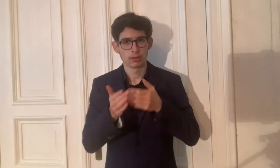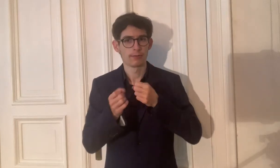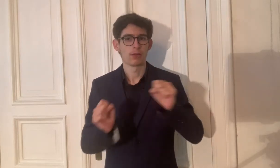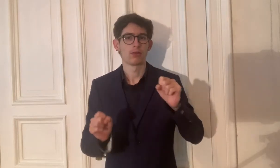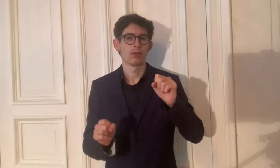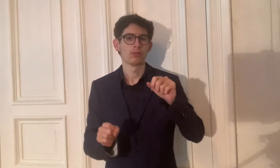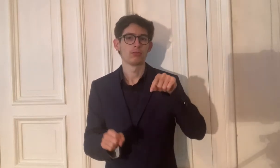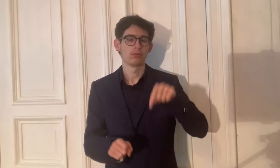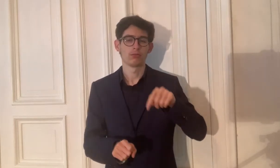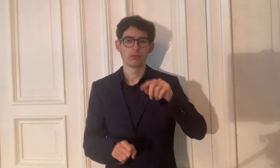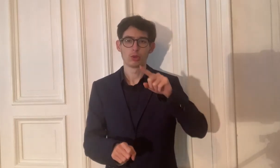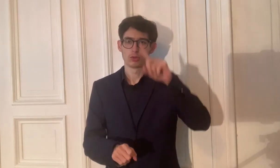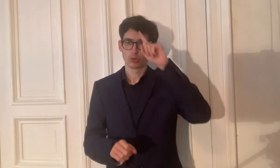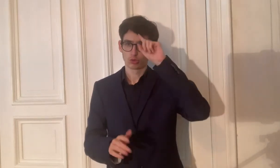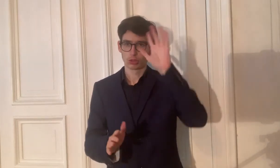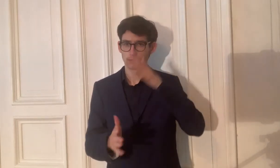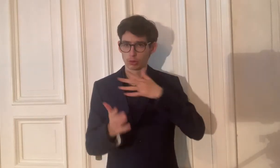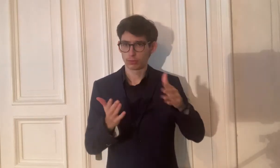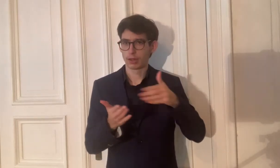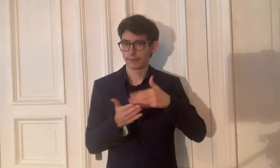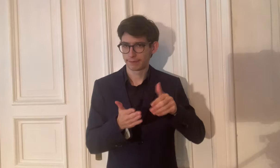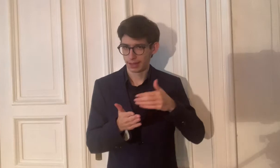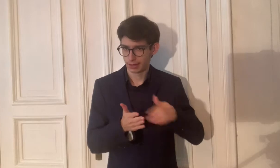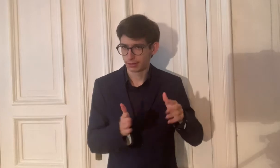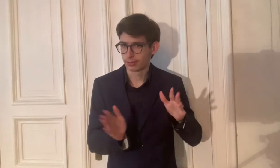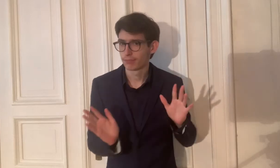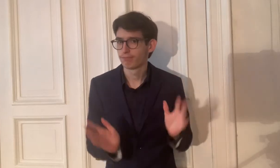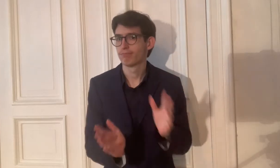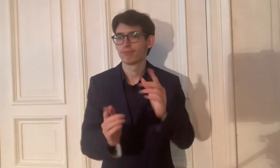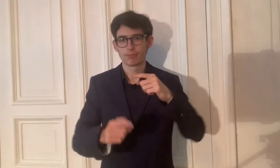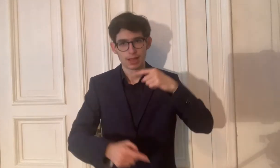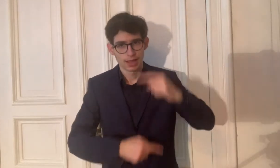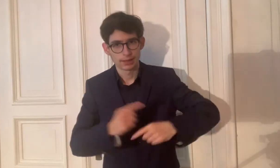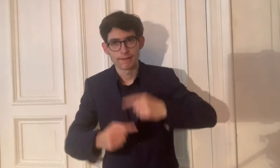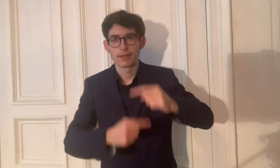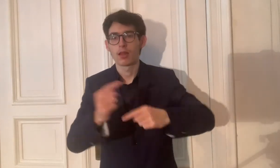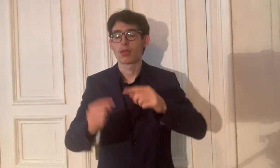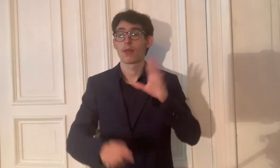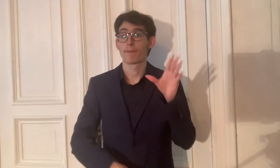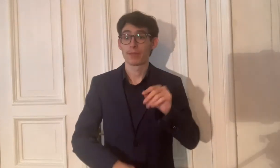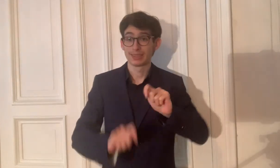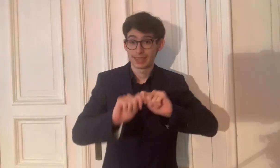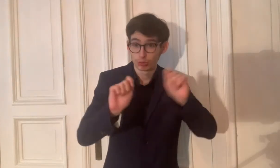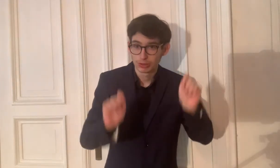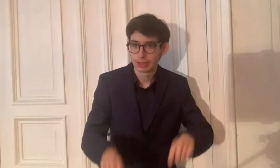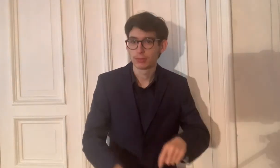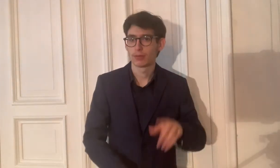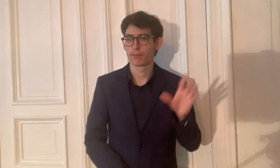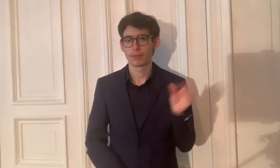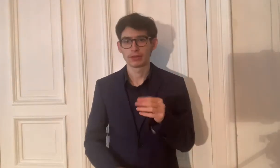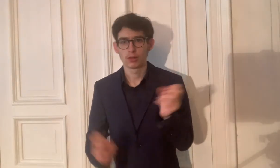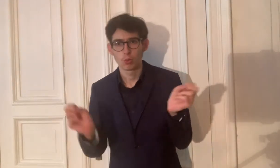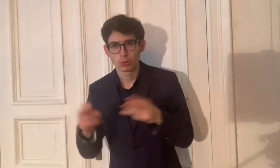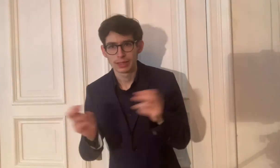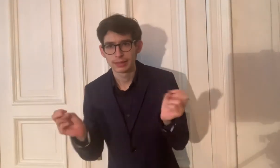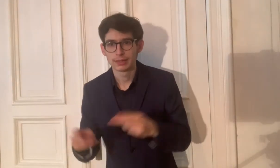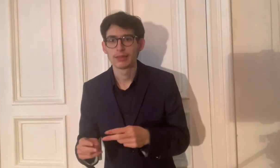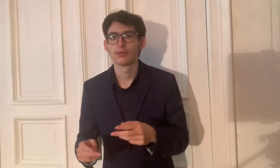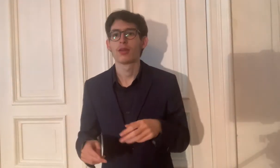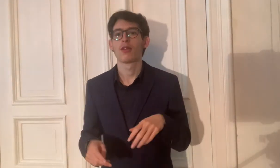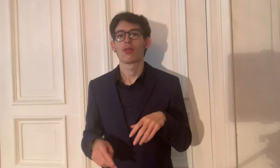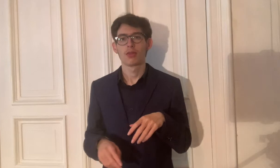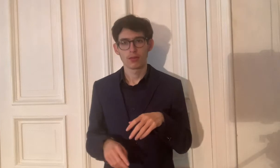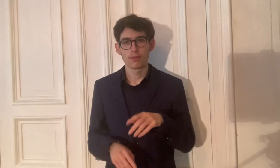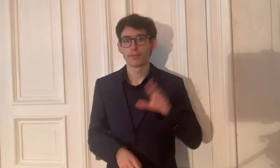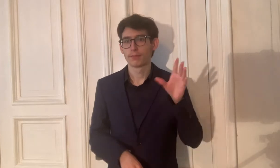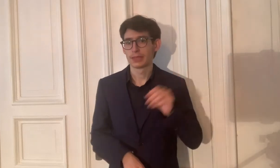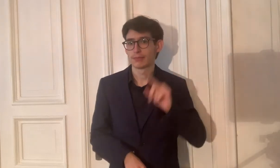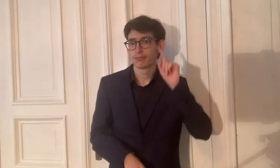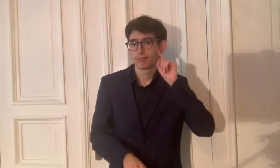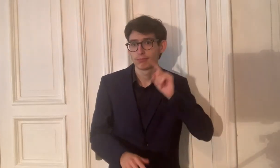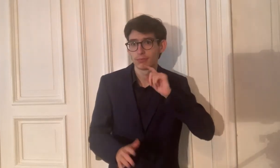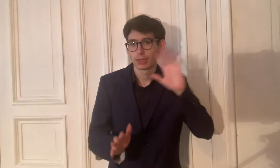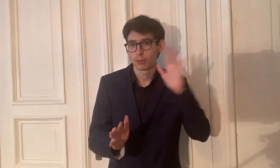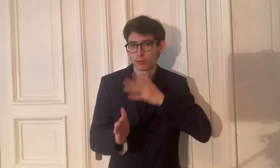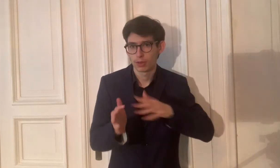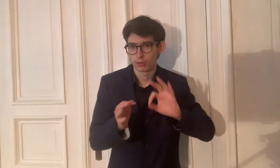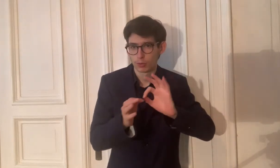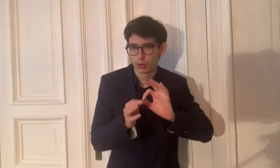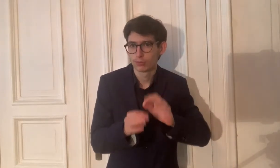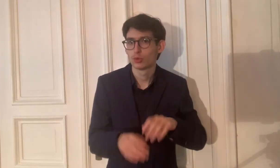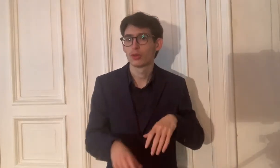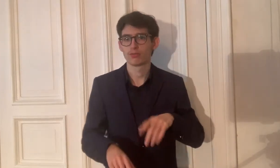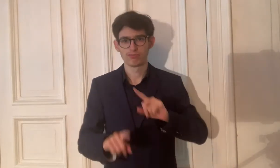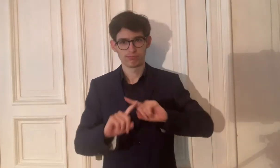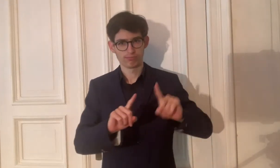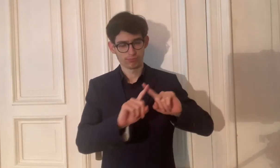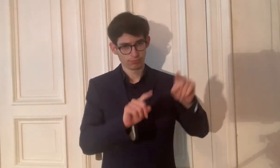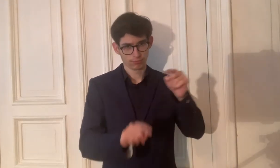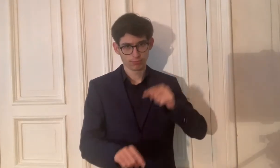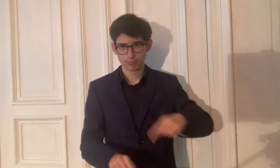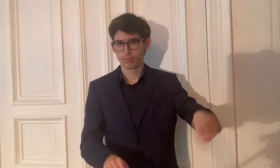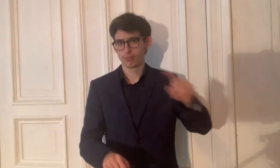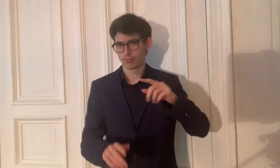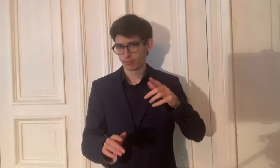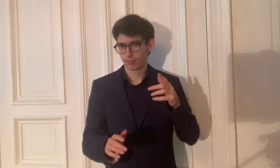Deshalb ist uns wichtig, dass die Videos in DGS weiter mit dem Transkript, den Untertiteln sowie den tauben Gebärdensprachdolmetscher*innen usw. entwickelt werden.